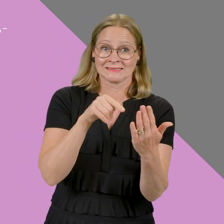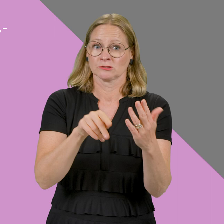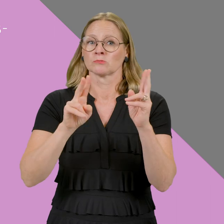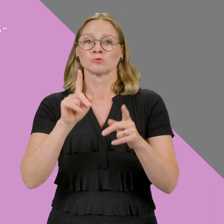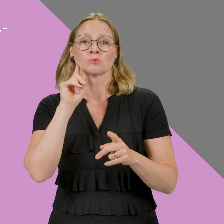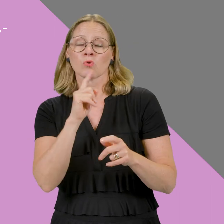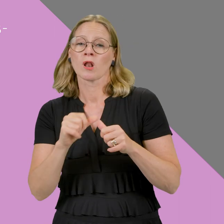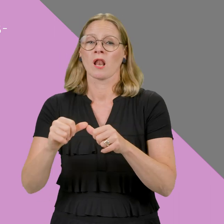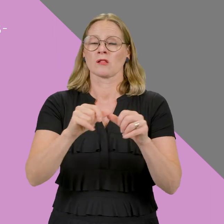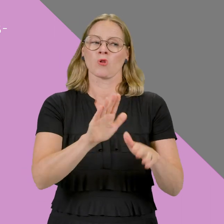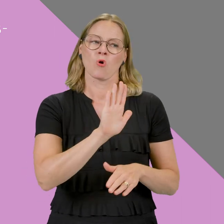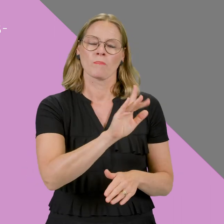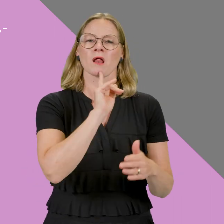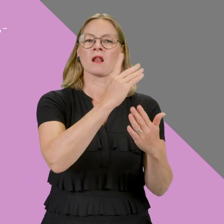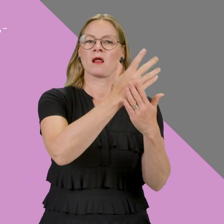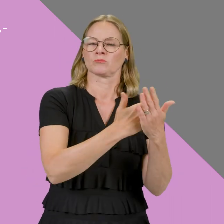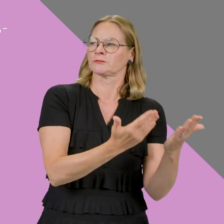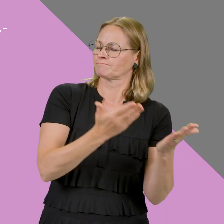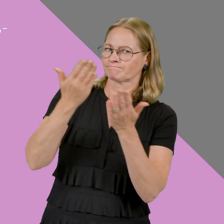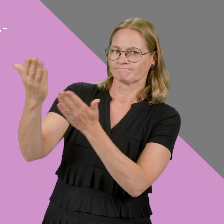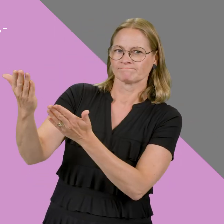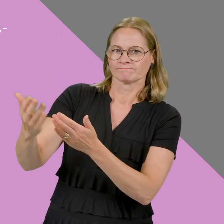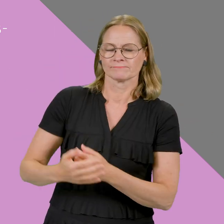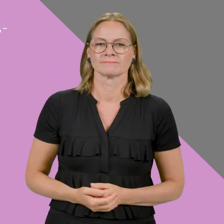ja myös Kuurojen Liitto on antanut oman lausuntonsa.